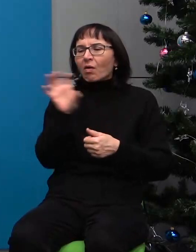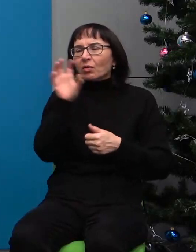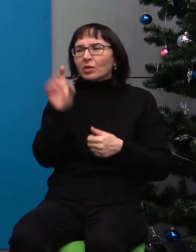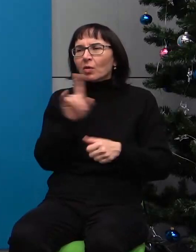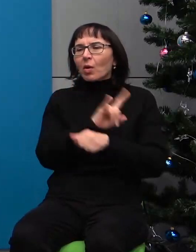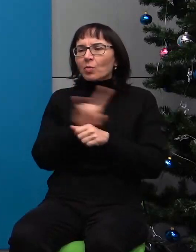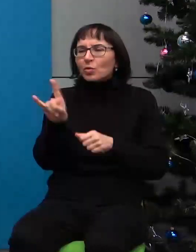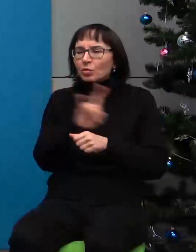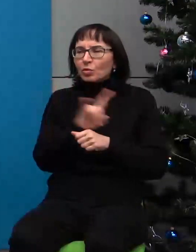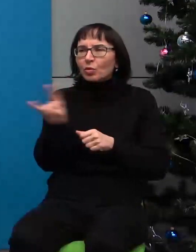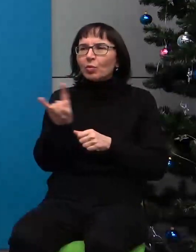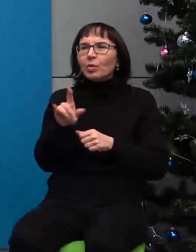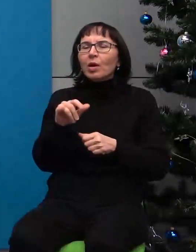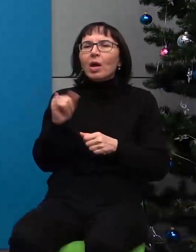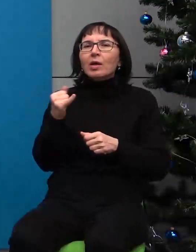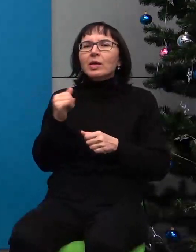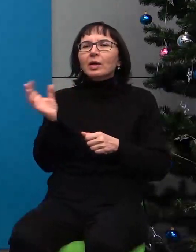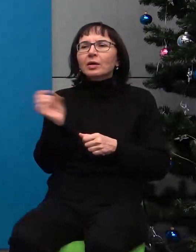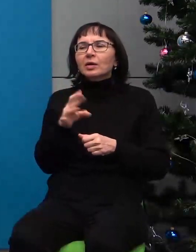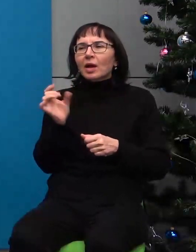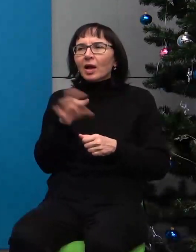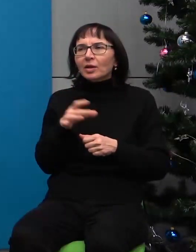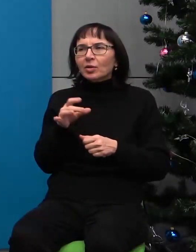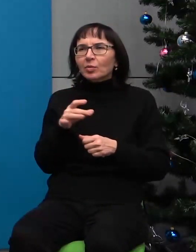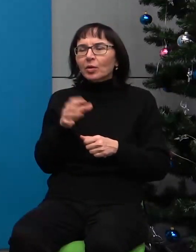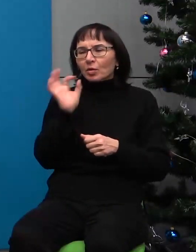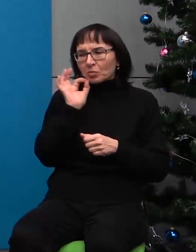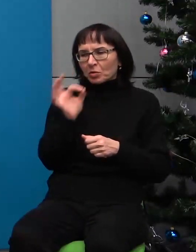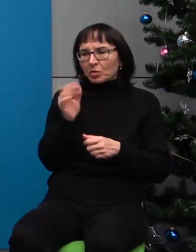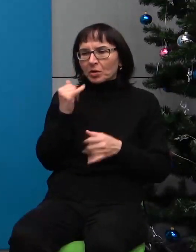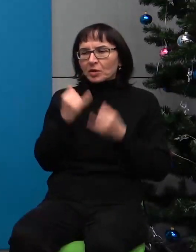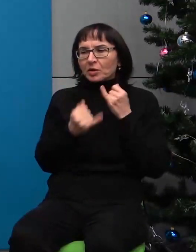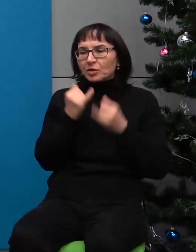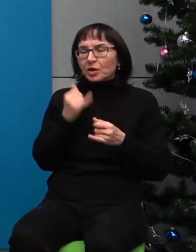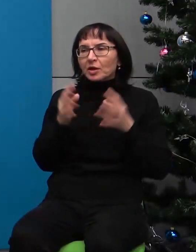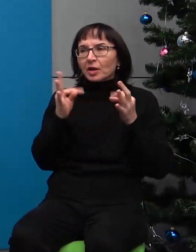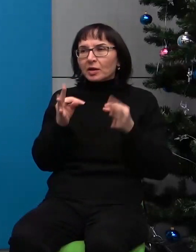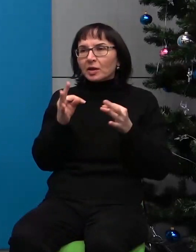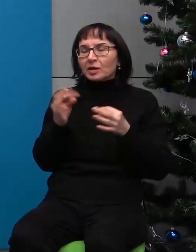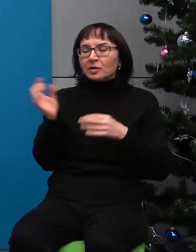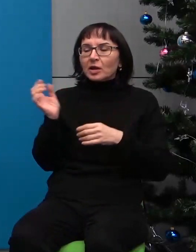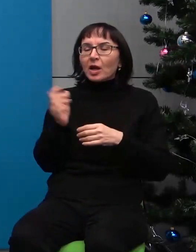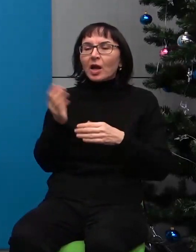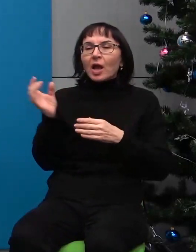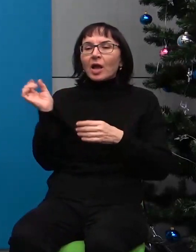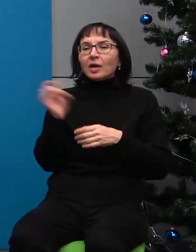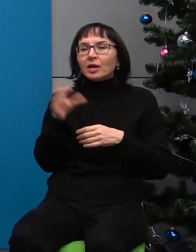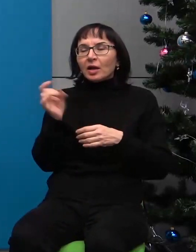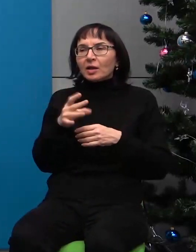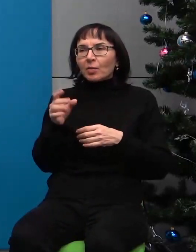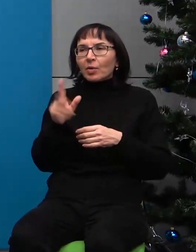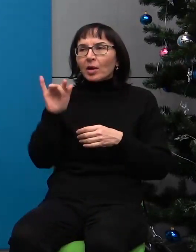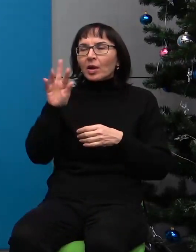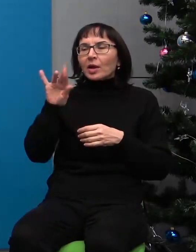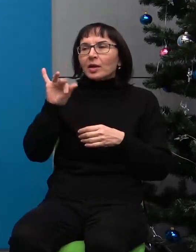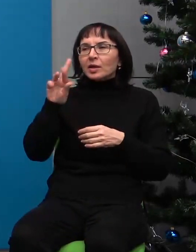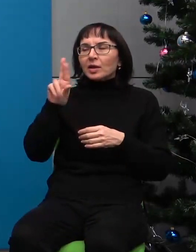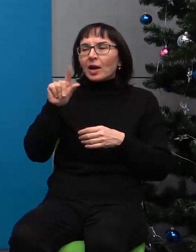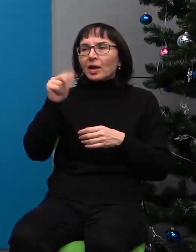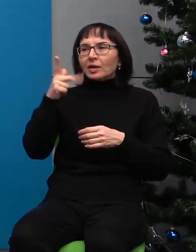zza kulis, jak oni tam grają. Mówiłem, dobra, to jak oni teraz grają z Irlandią, to do tego dnia muszę napisać przynajmniej 100 stron. I oni później awansowali